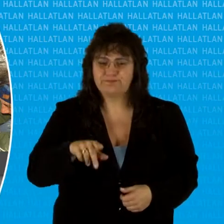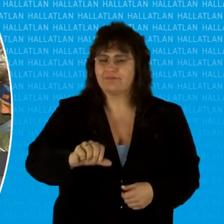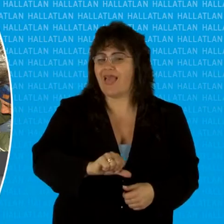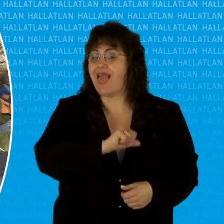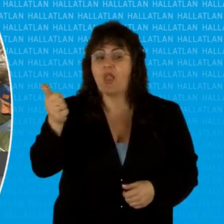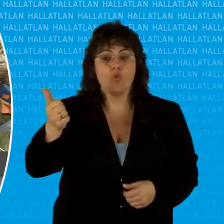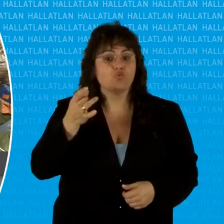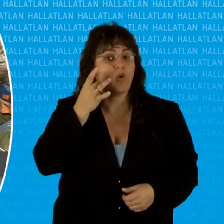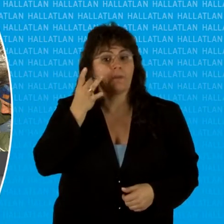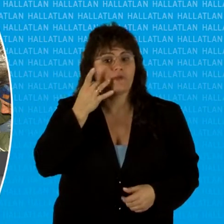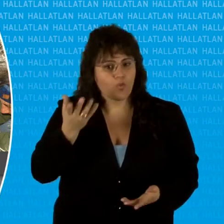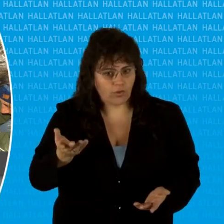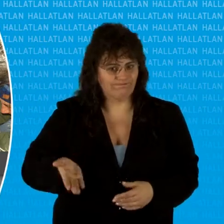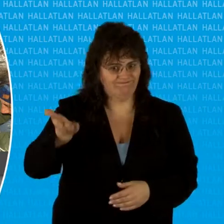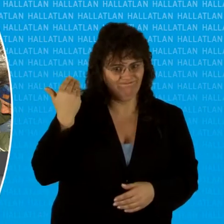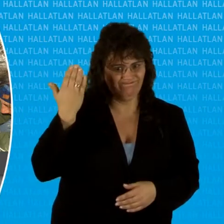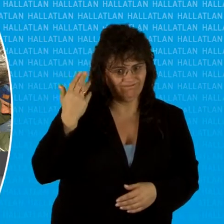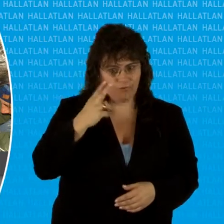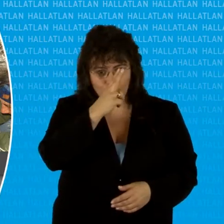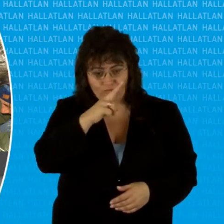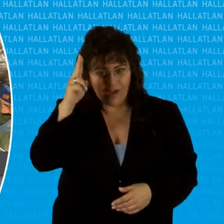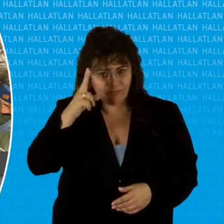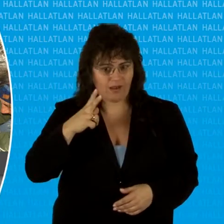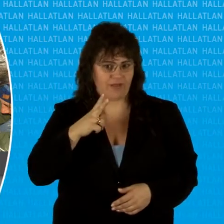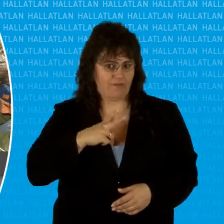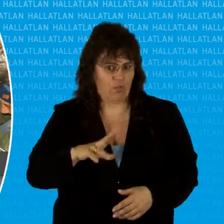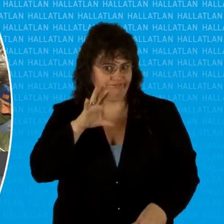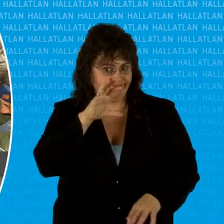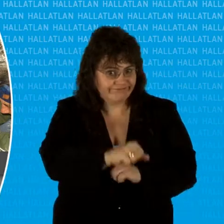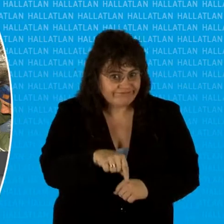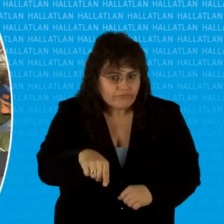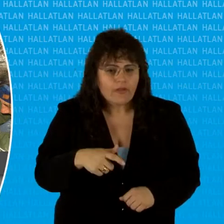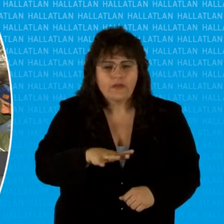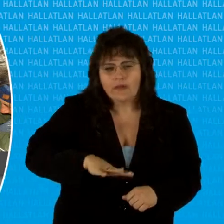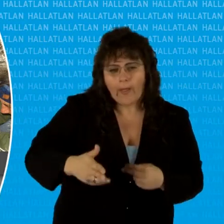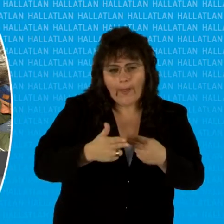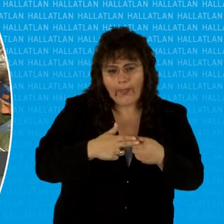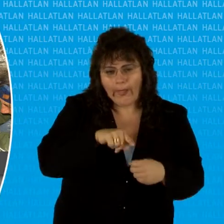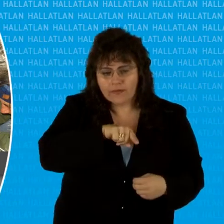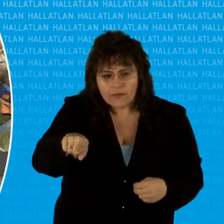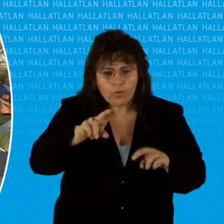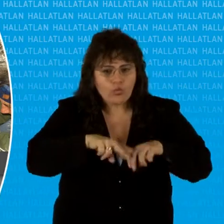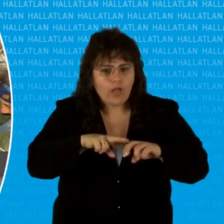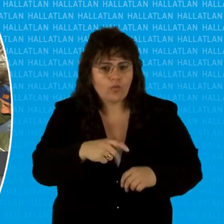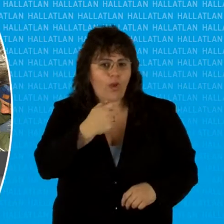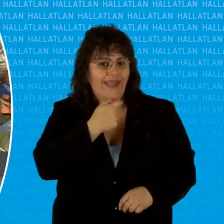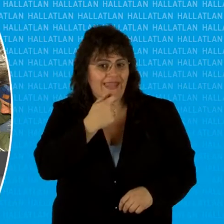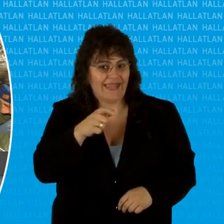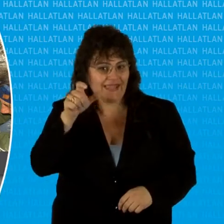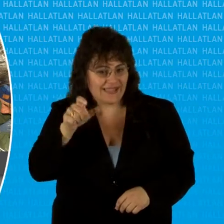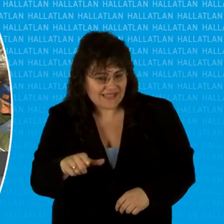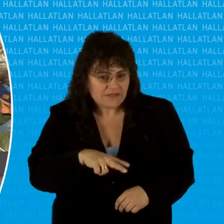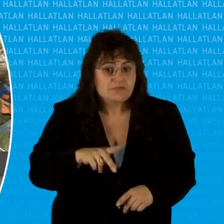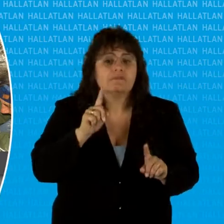Először tavaly novemberben pillantotta meg egy, a terülten kutató régész.